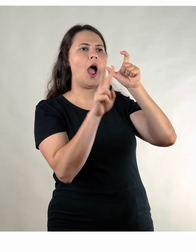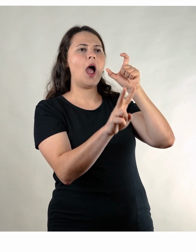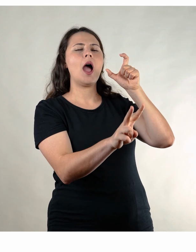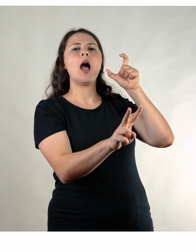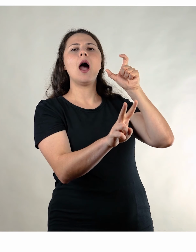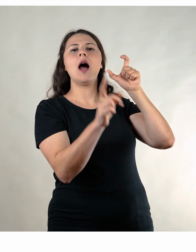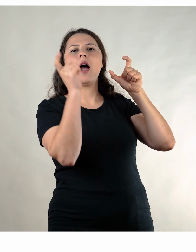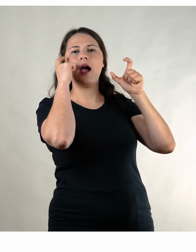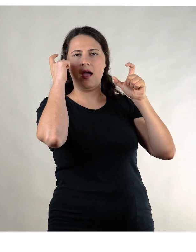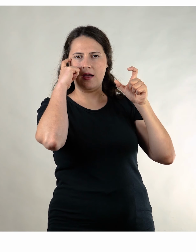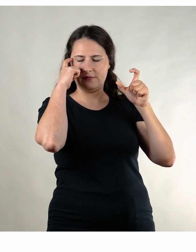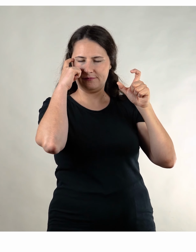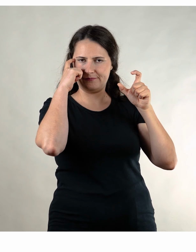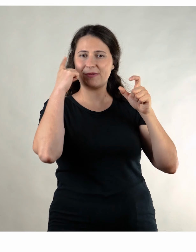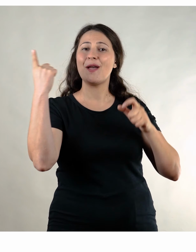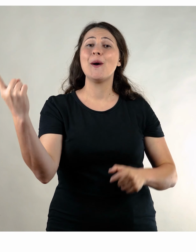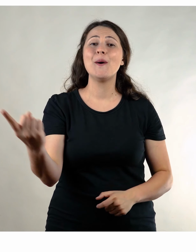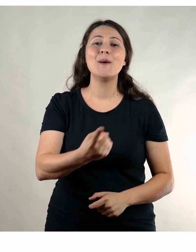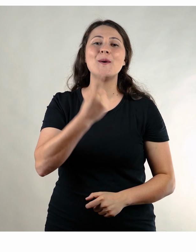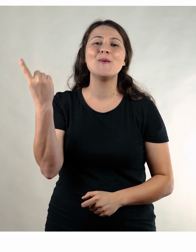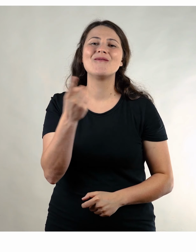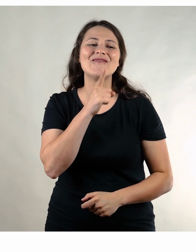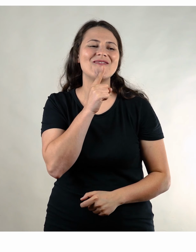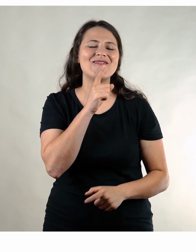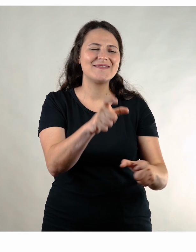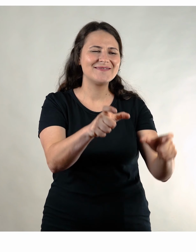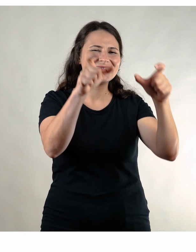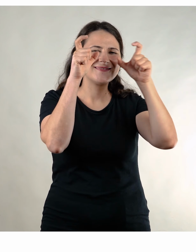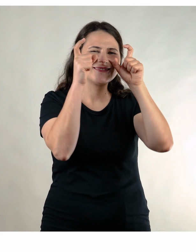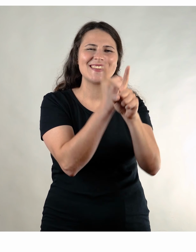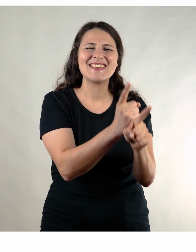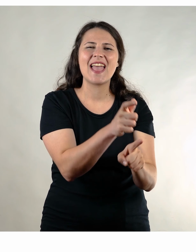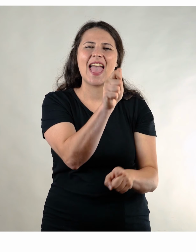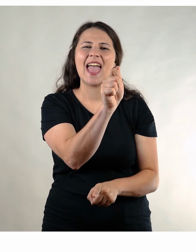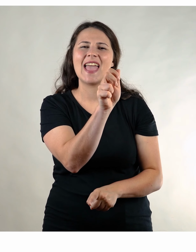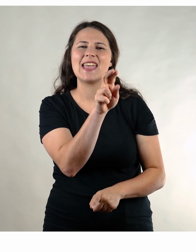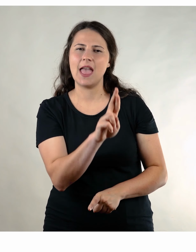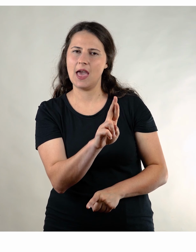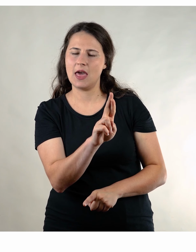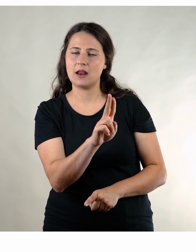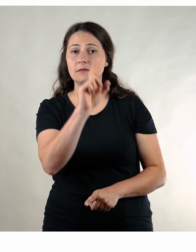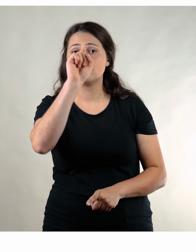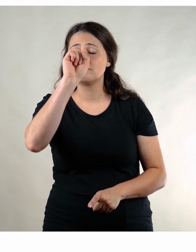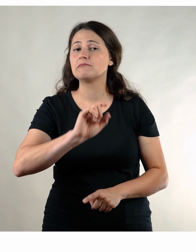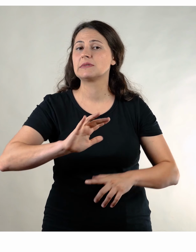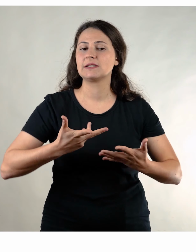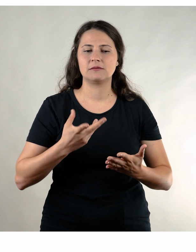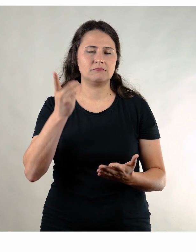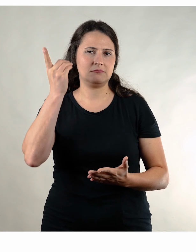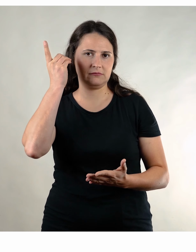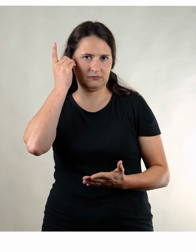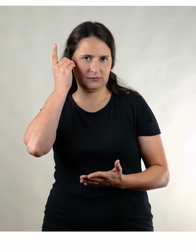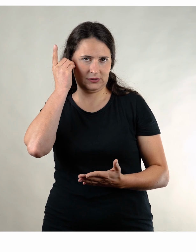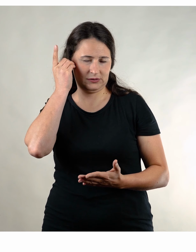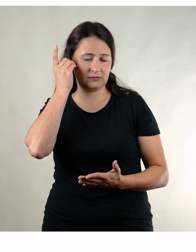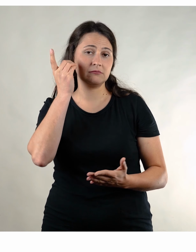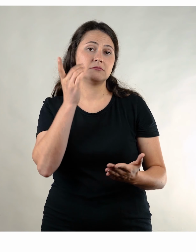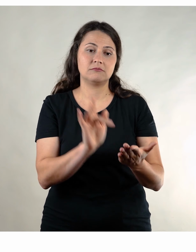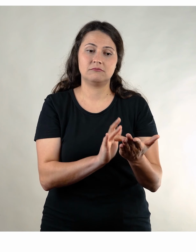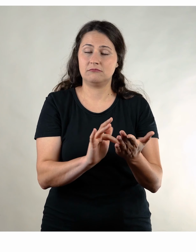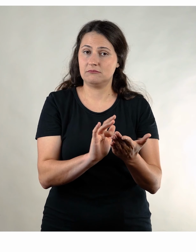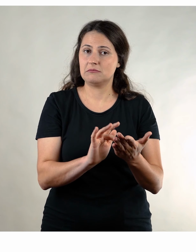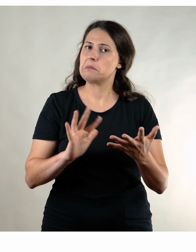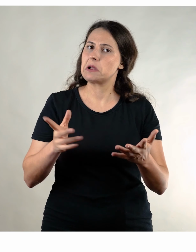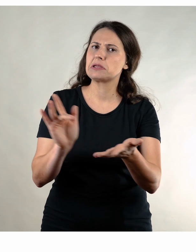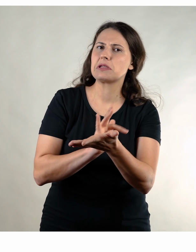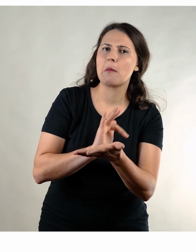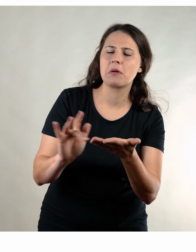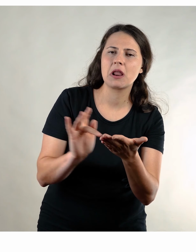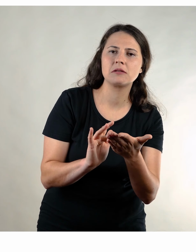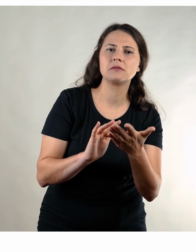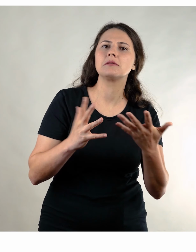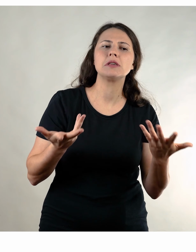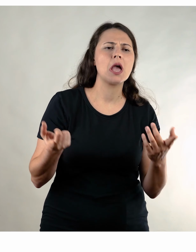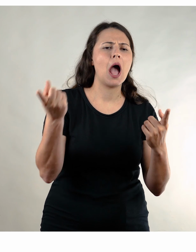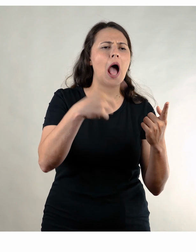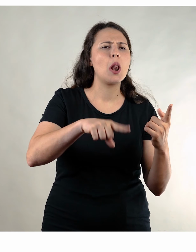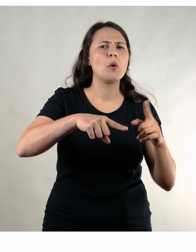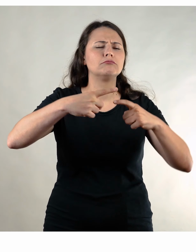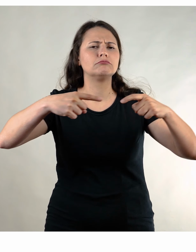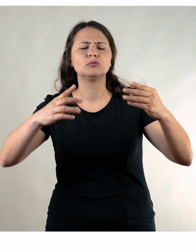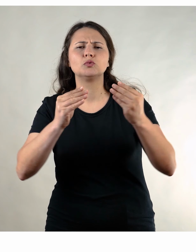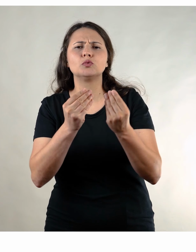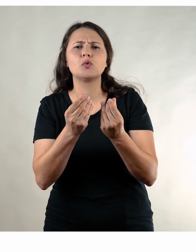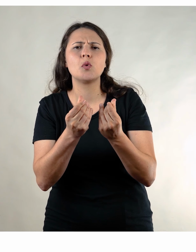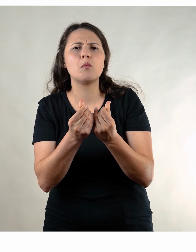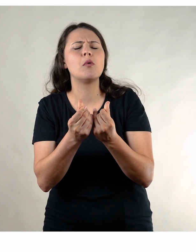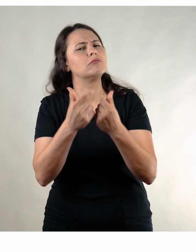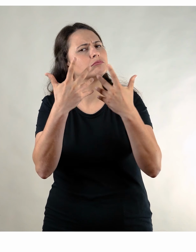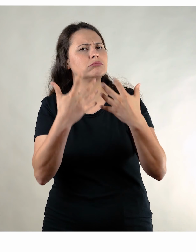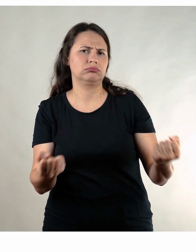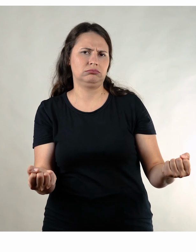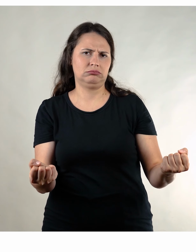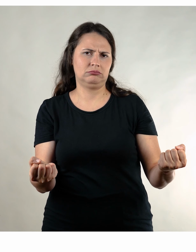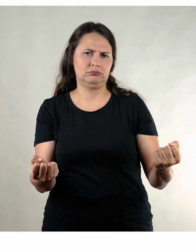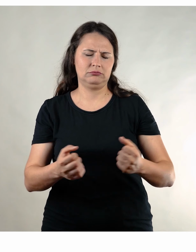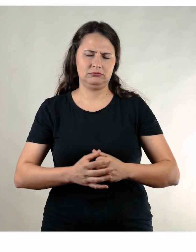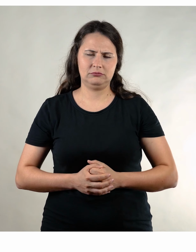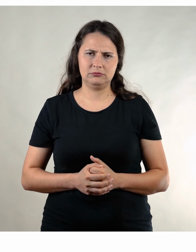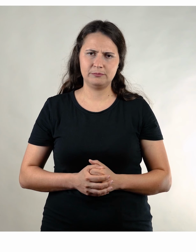Συνήθως, η τεχνολογία αυτή απαιτεί τη χρήση έξυπνου τηλεφώνου, ταμπλέτας ή άλλης φορητής συσκευής.